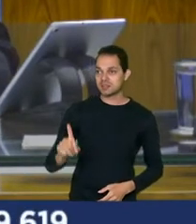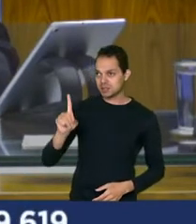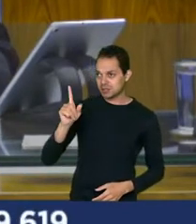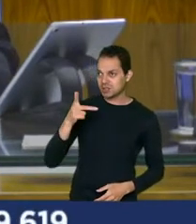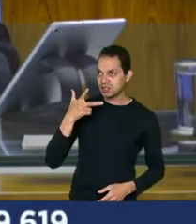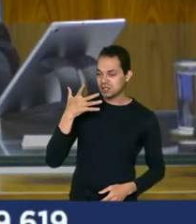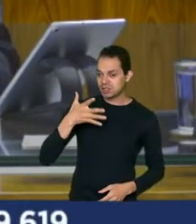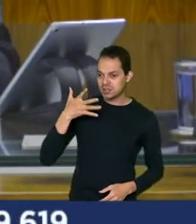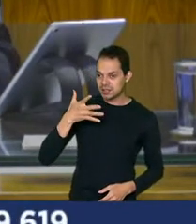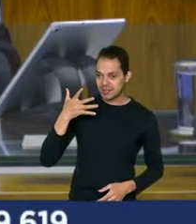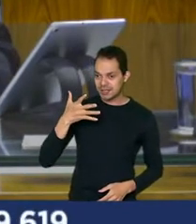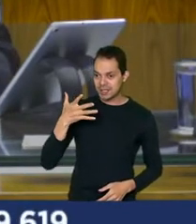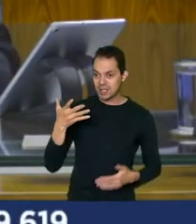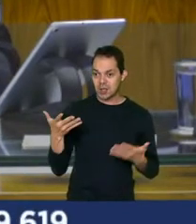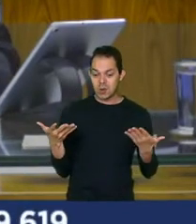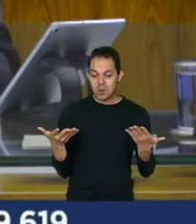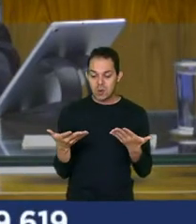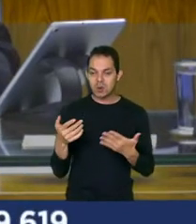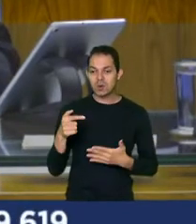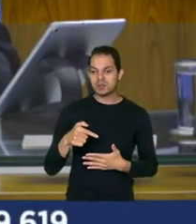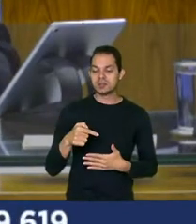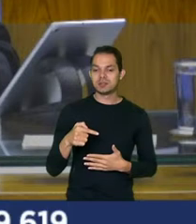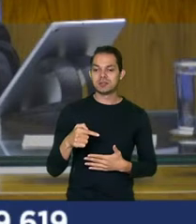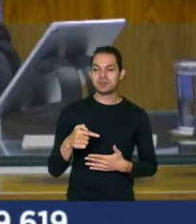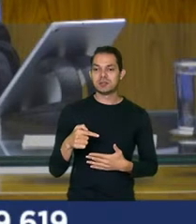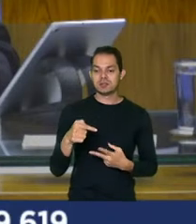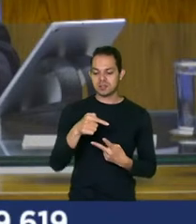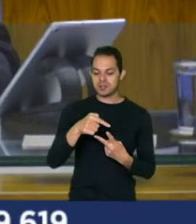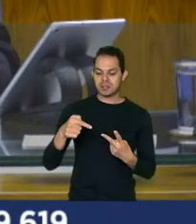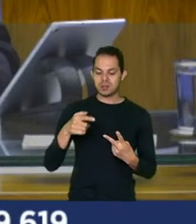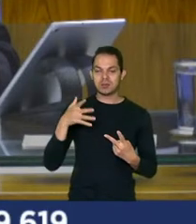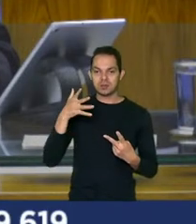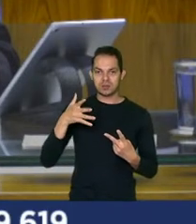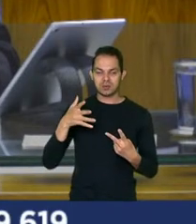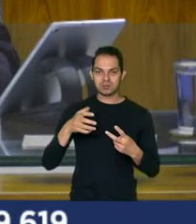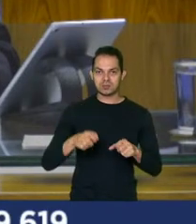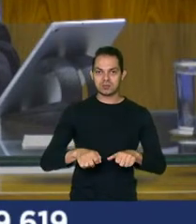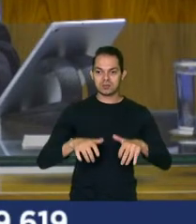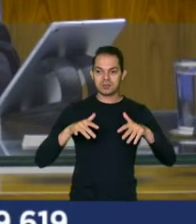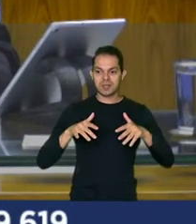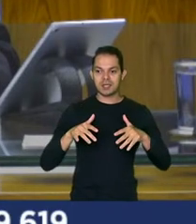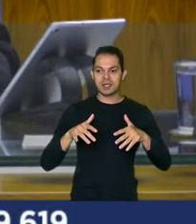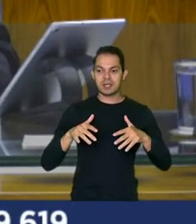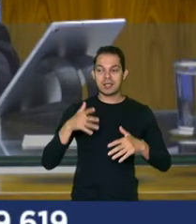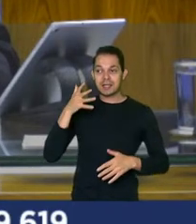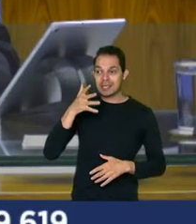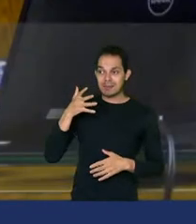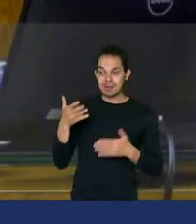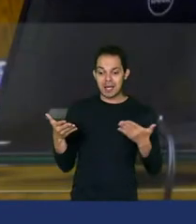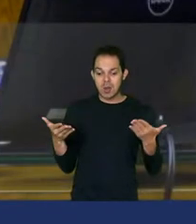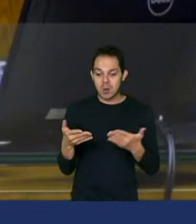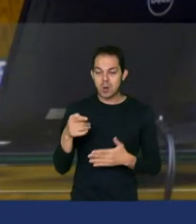BEM REPRESENTADO NESTA CASA. -- [DEPUTADO]: PRESIDENTE, É SÓ UM REGISTRO, A MINHA FALA, DESTA VEZ, EU SOU UMA DAS DUAS VOZES É FRENTE NO PLENÁRIO, MAS A